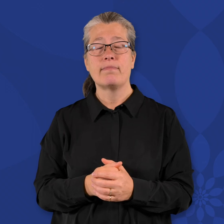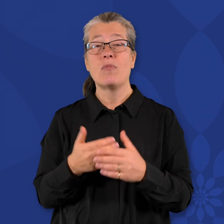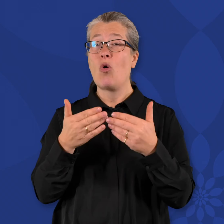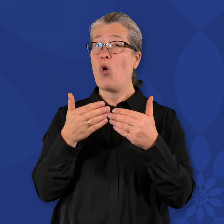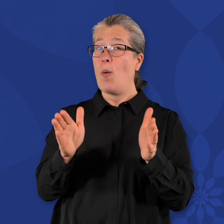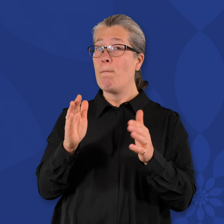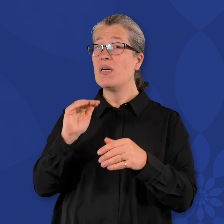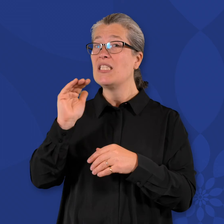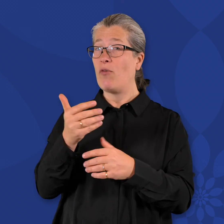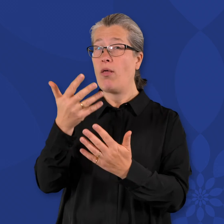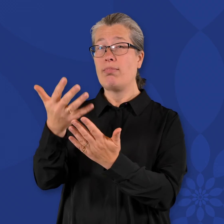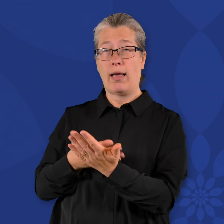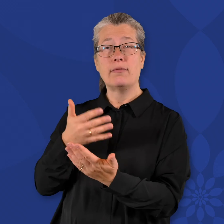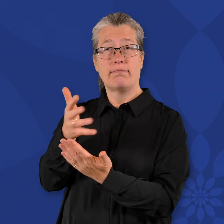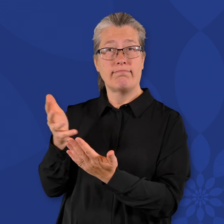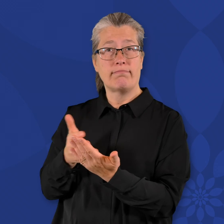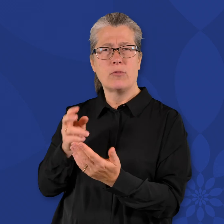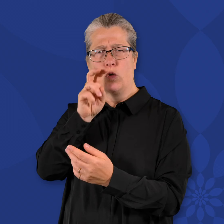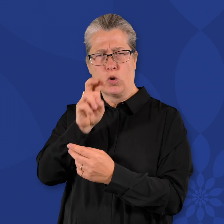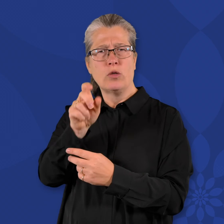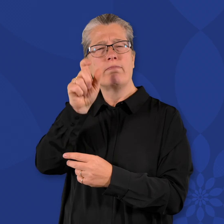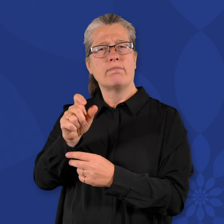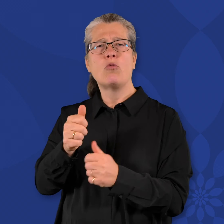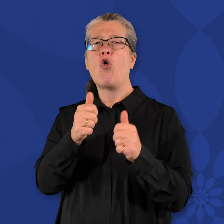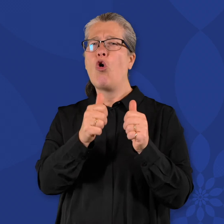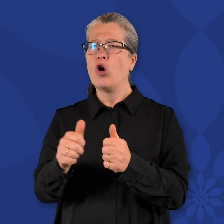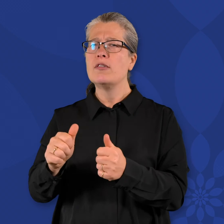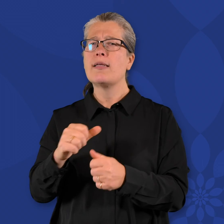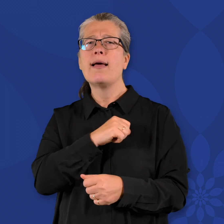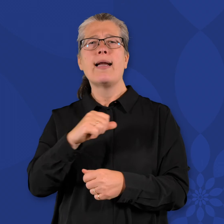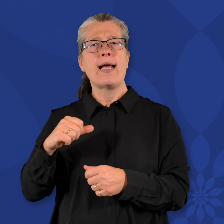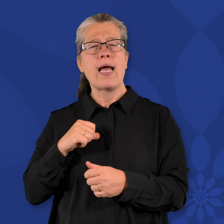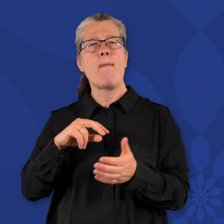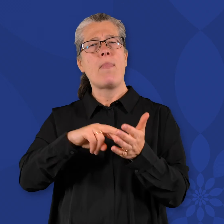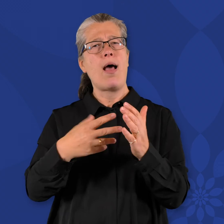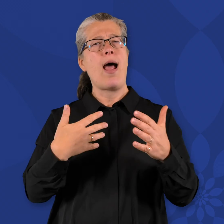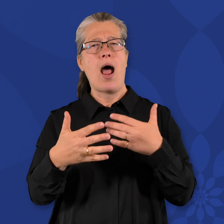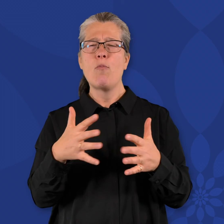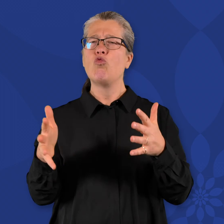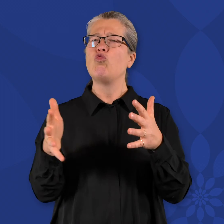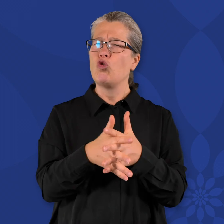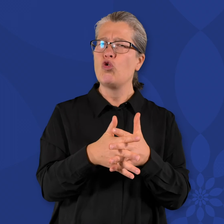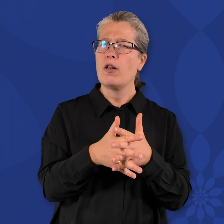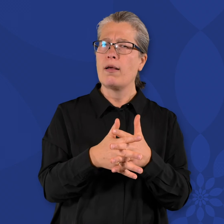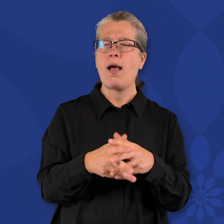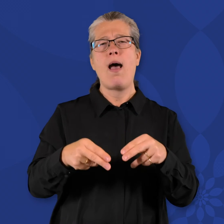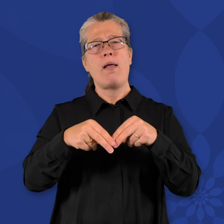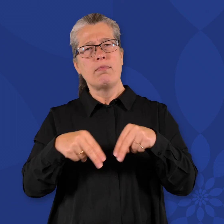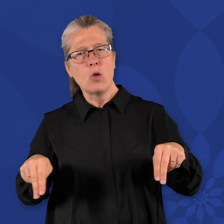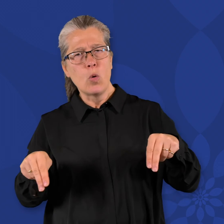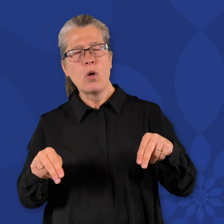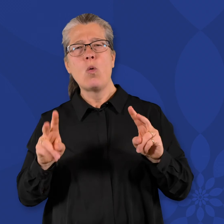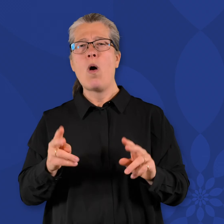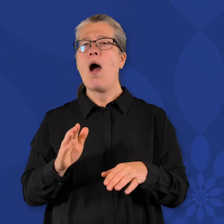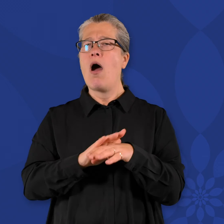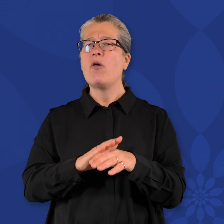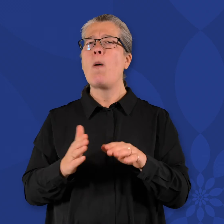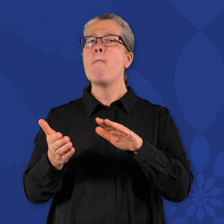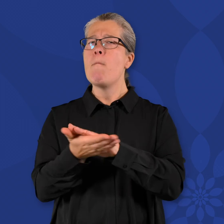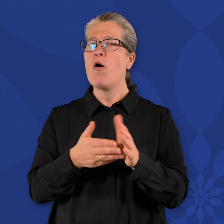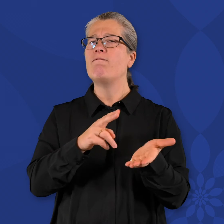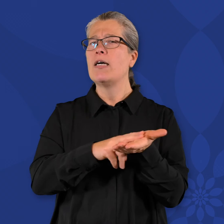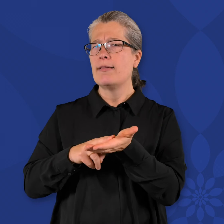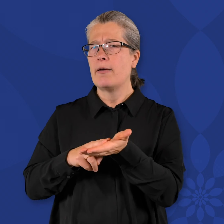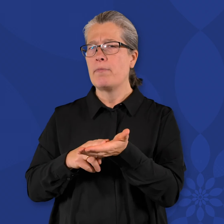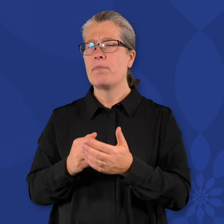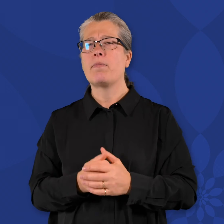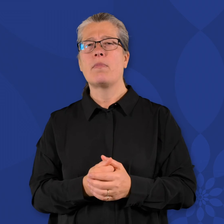I den öppna responsen önskades att regeringens plan ska vara tydlig, opartisk och faktabaserad.